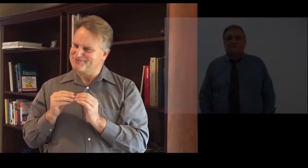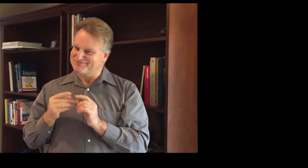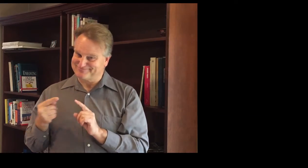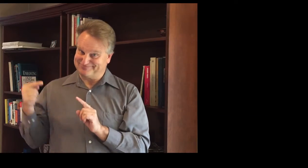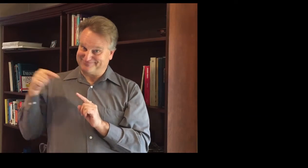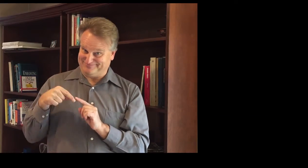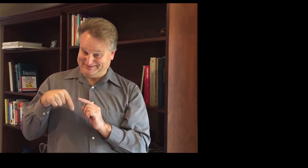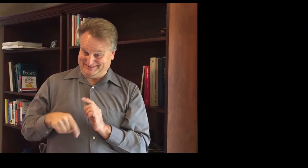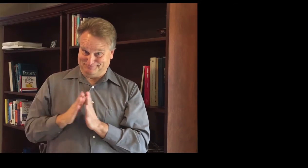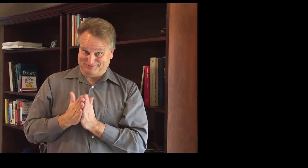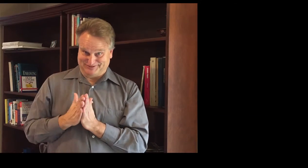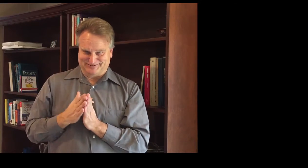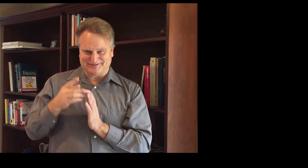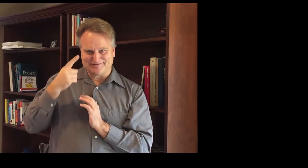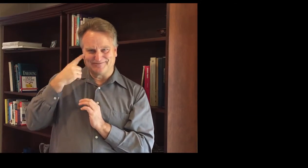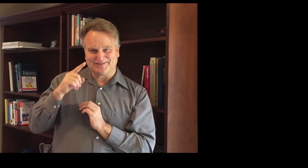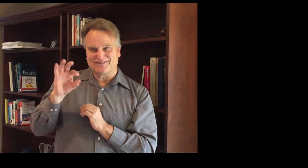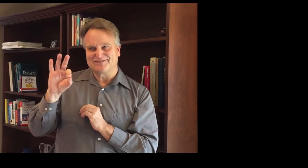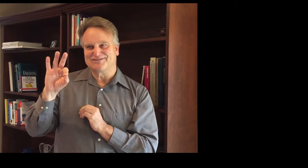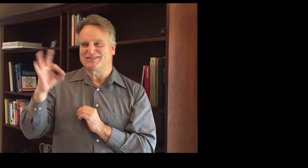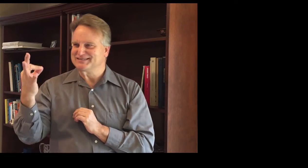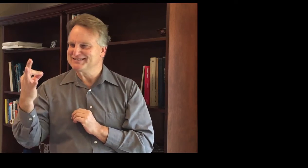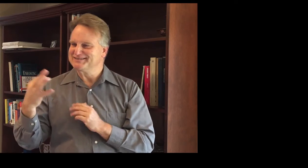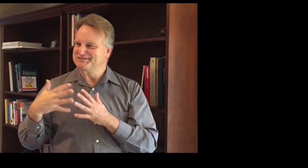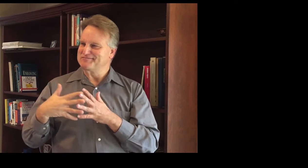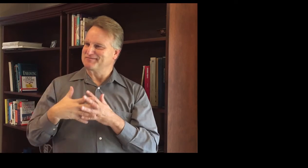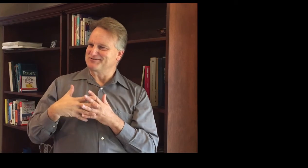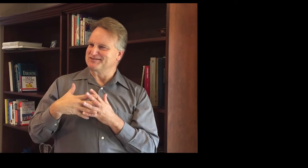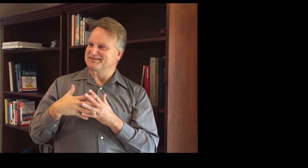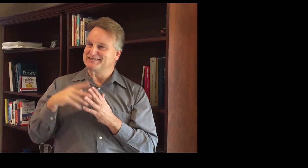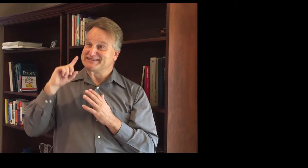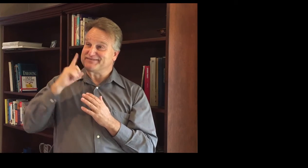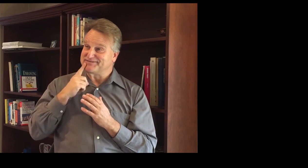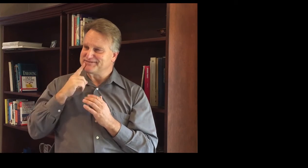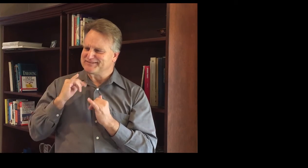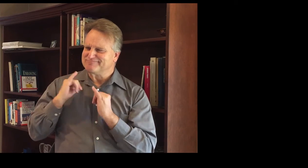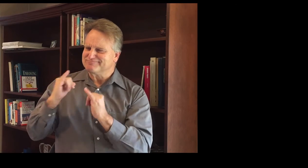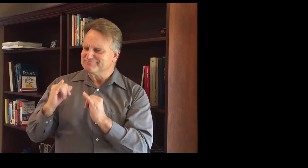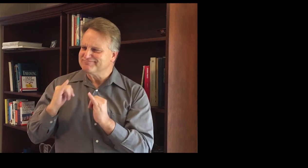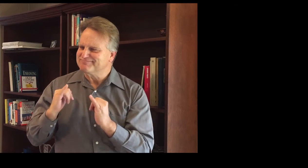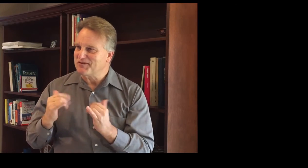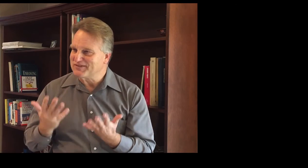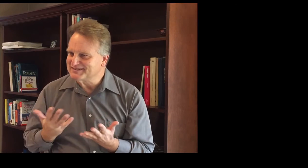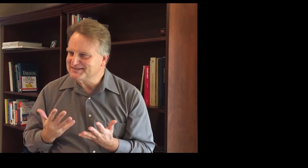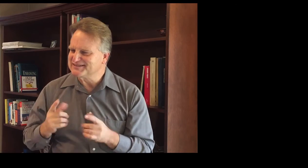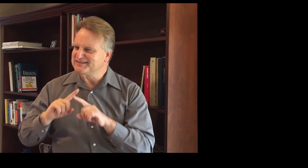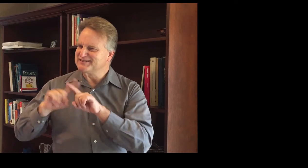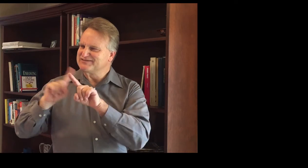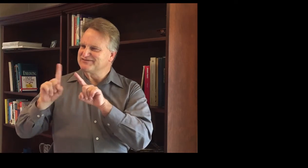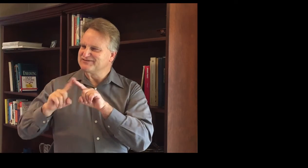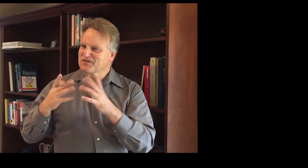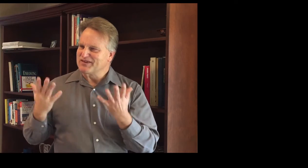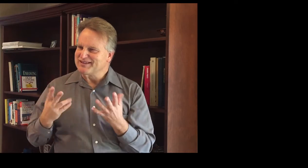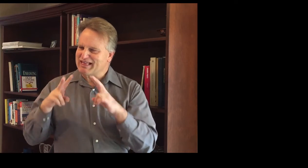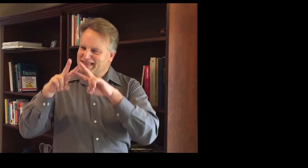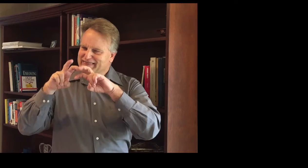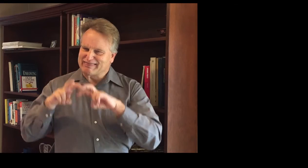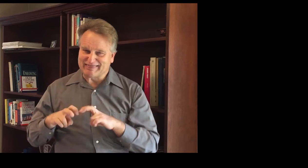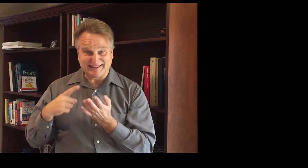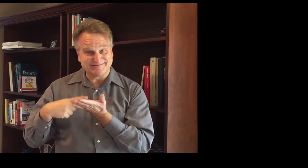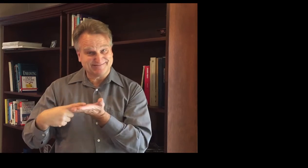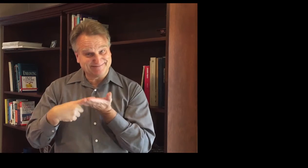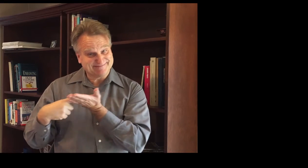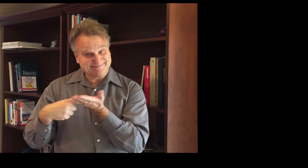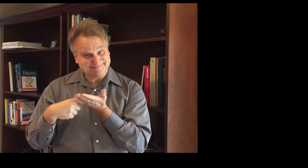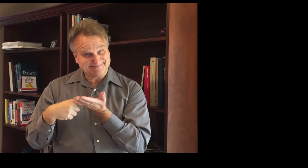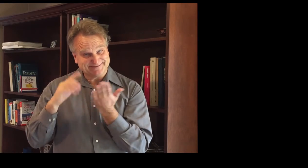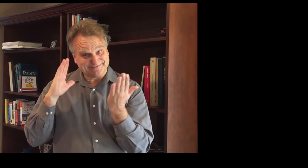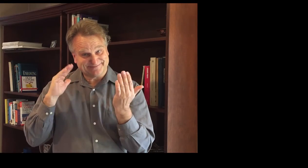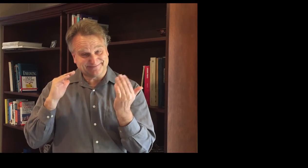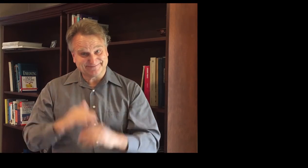et certainement de France et des Etats-Unis.